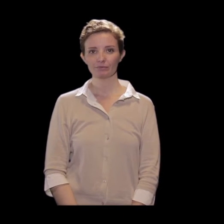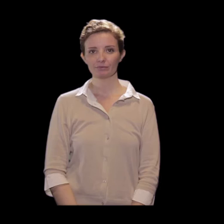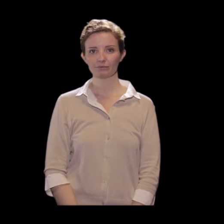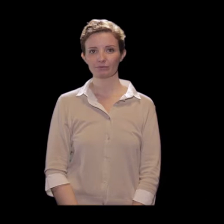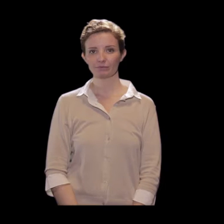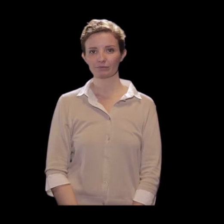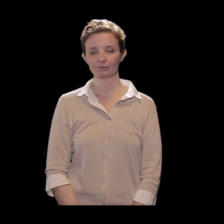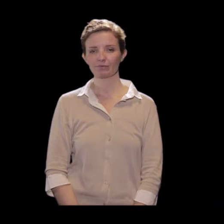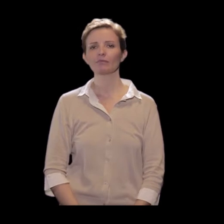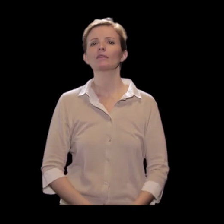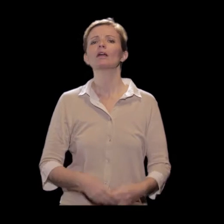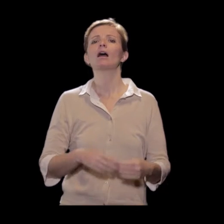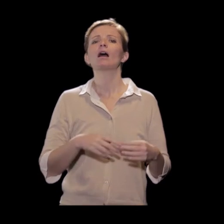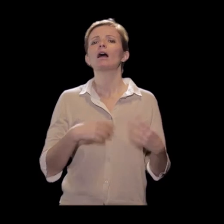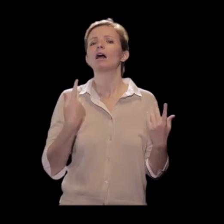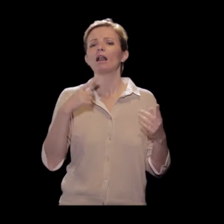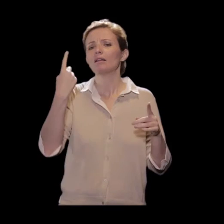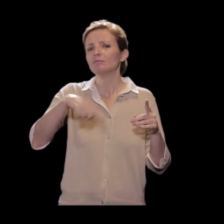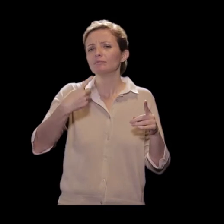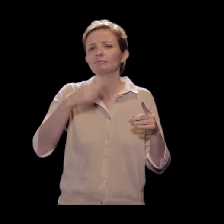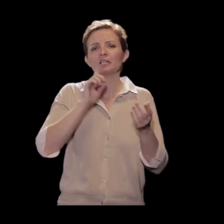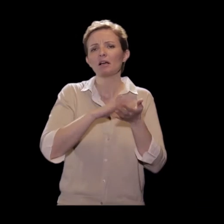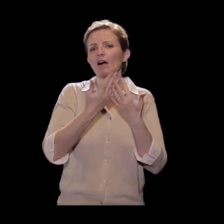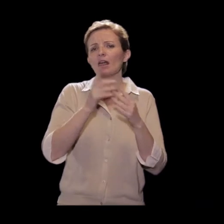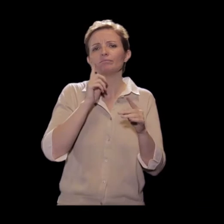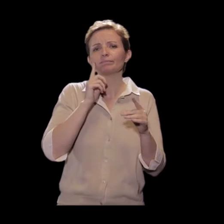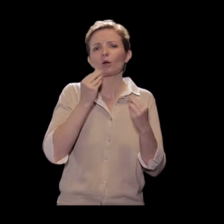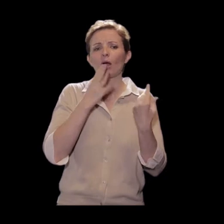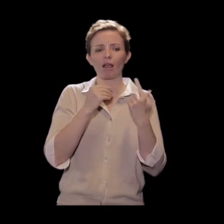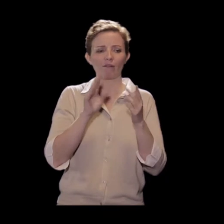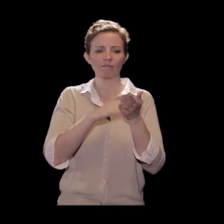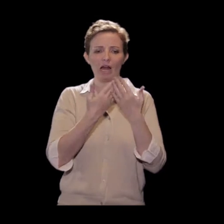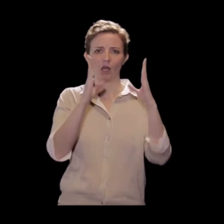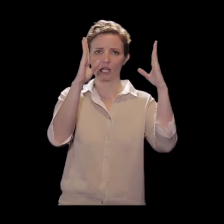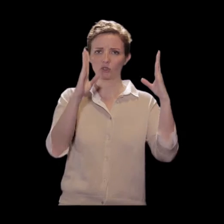Il discorso vale anche quando vogliamo cercare il valore assoluto di un'espressione letterale.